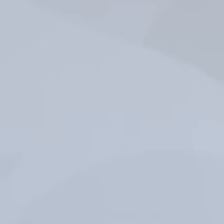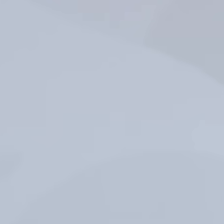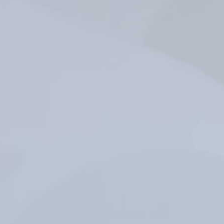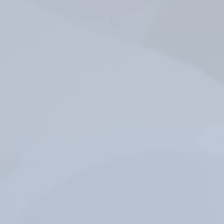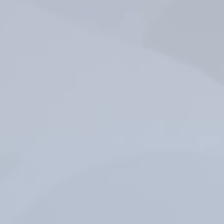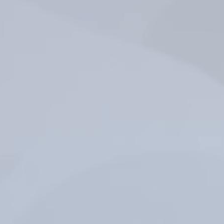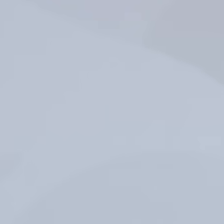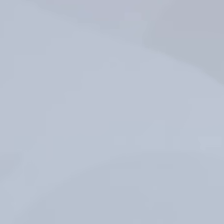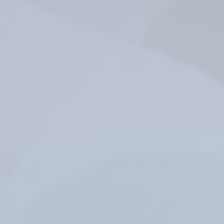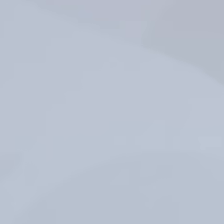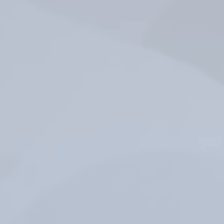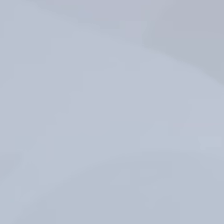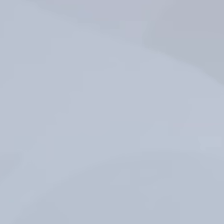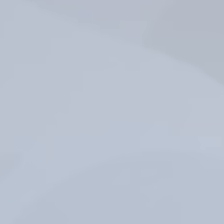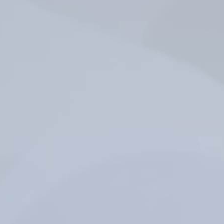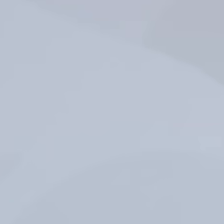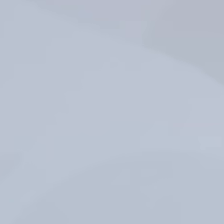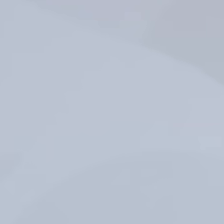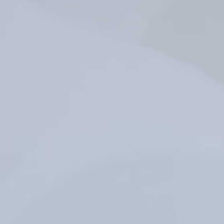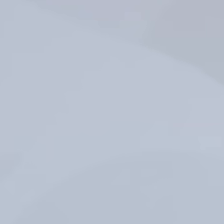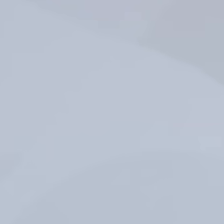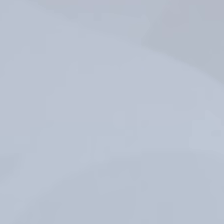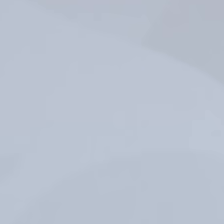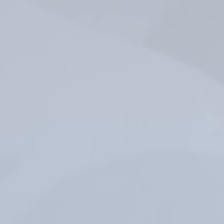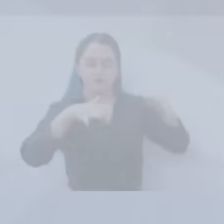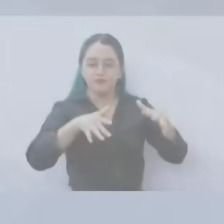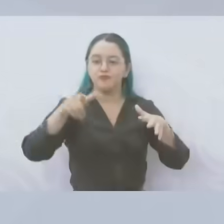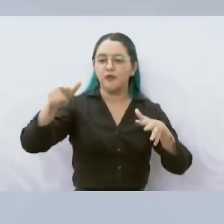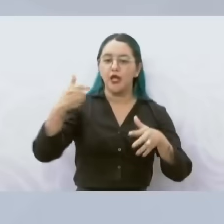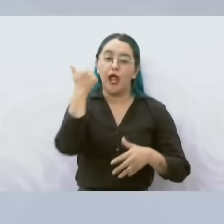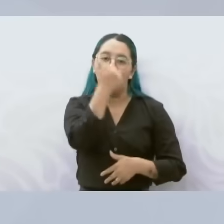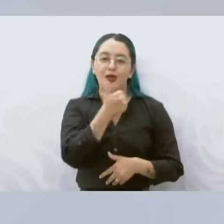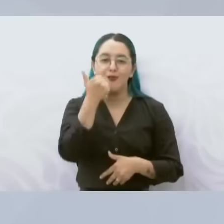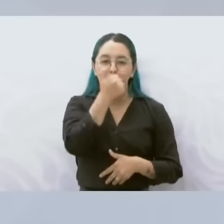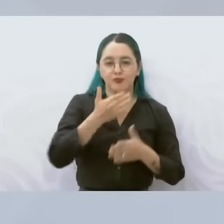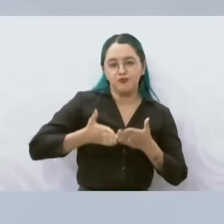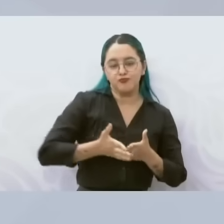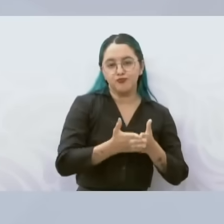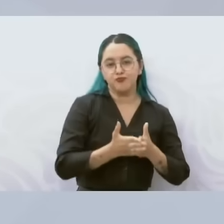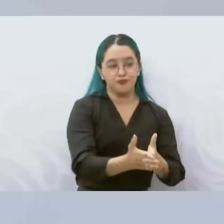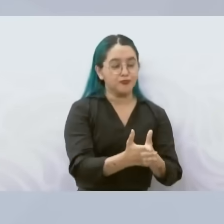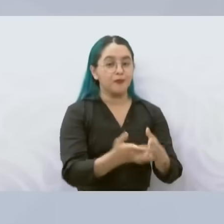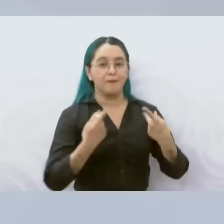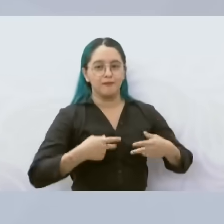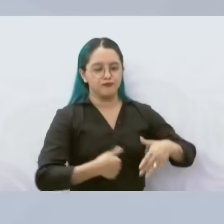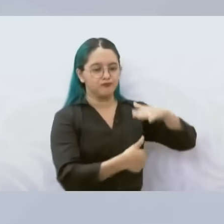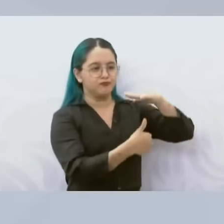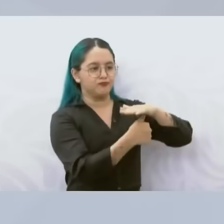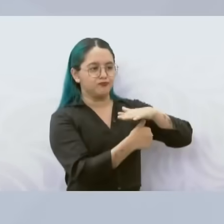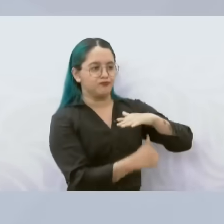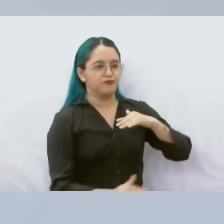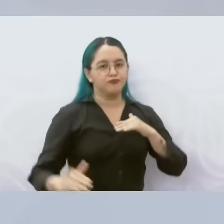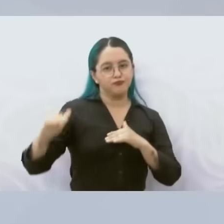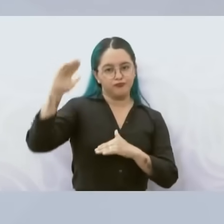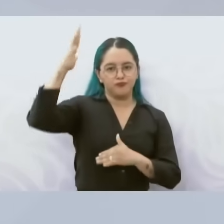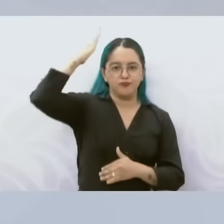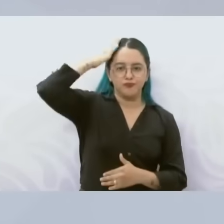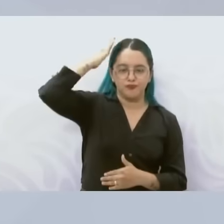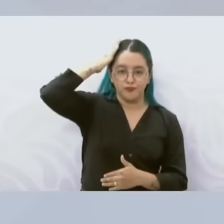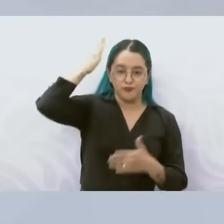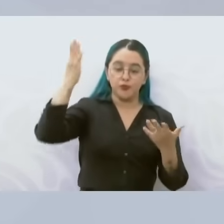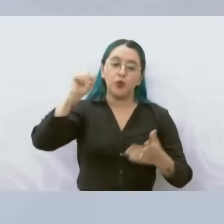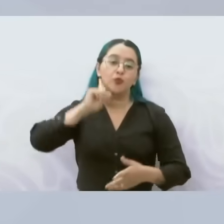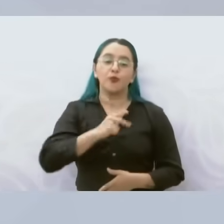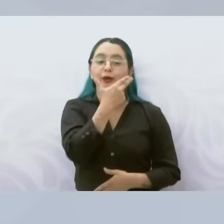militares y navales integrantes del presidio mujeres y hombres pertenecientes a las Fuerzas